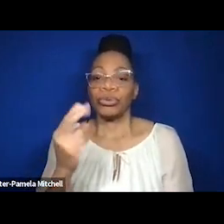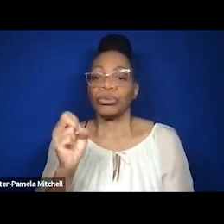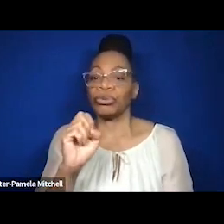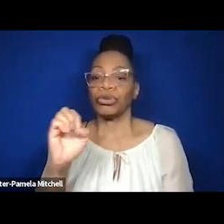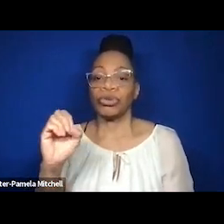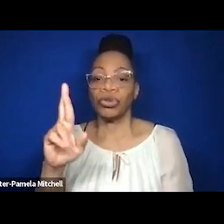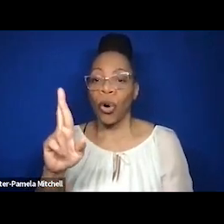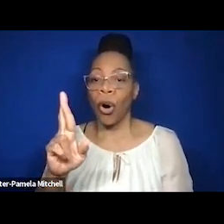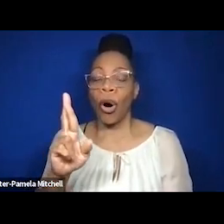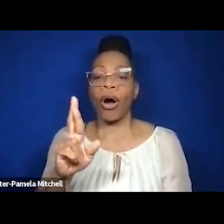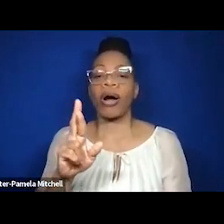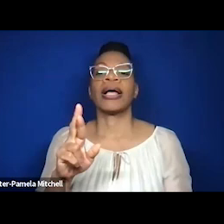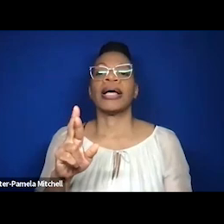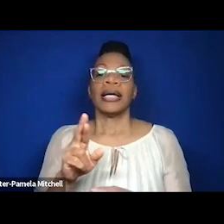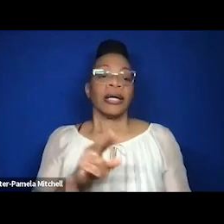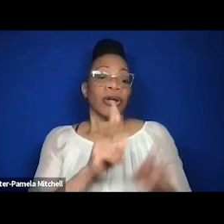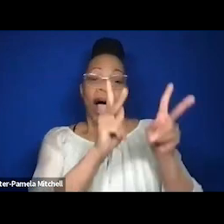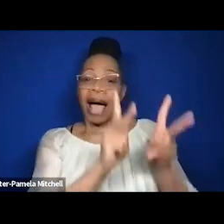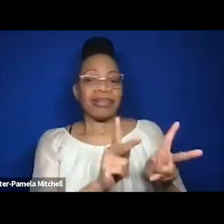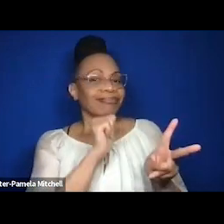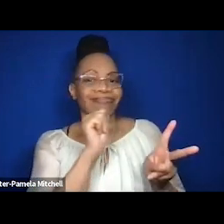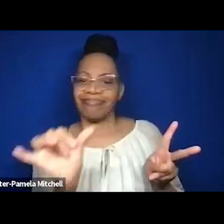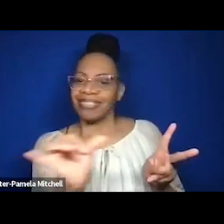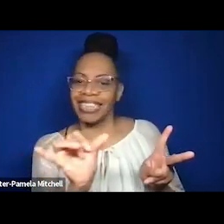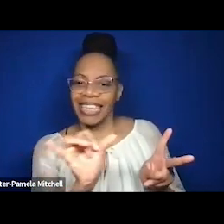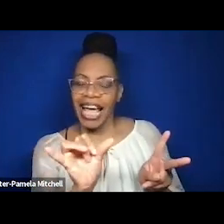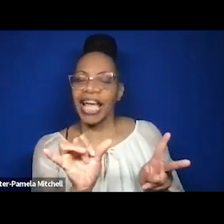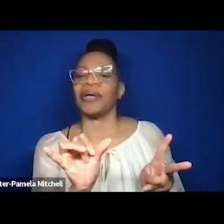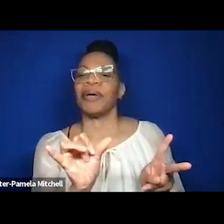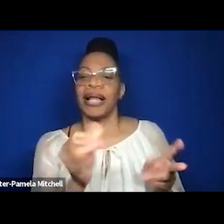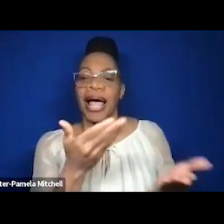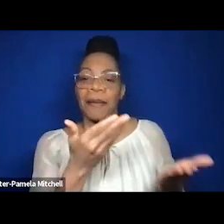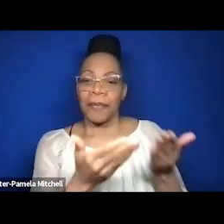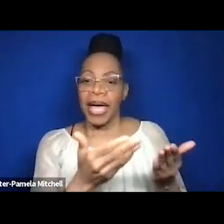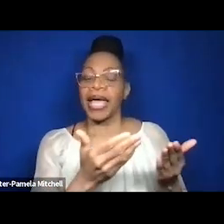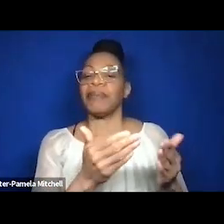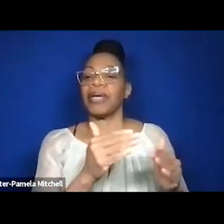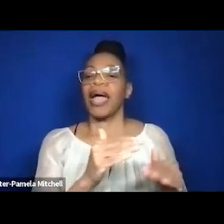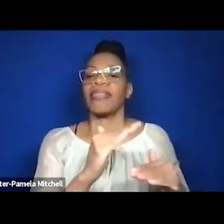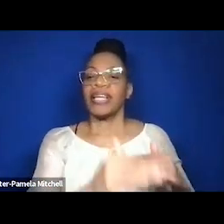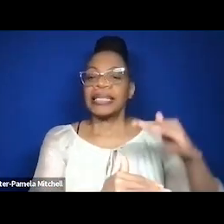Así que, como pueden ver, ella puede hacer los pasos en un orden ligeramente diferente, dependiendo del solicitante